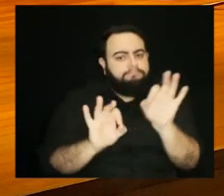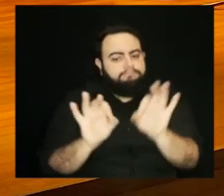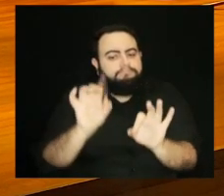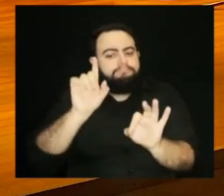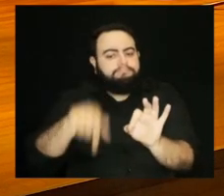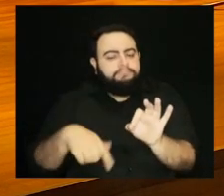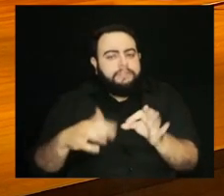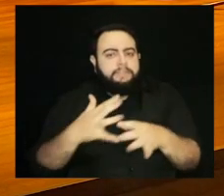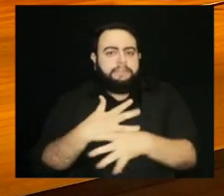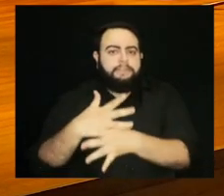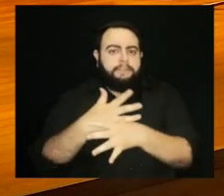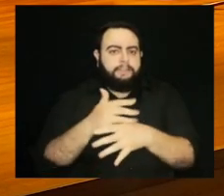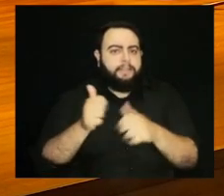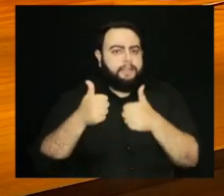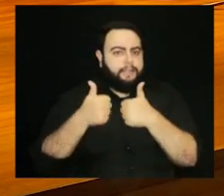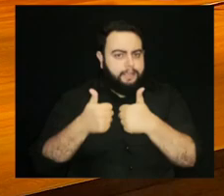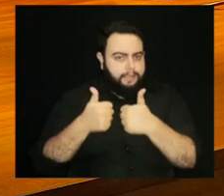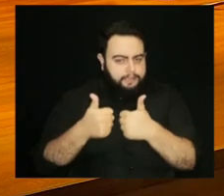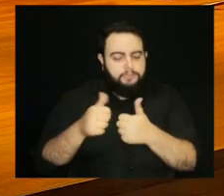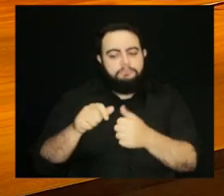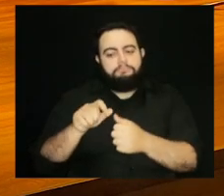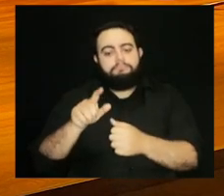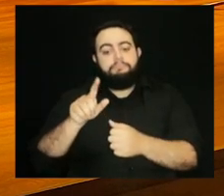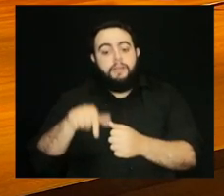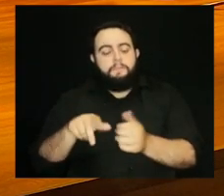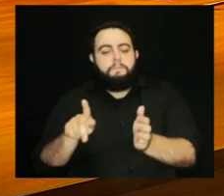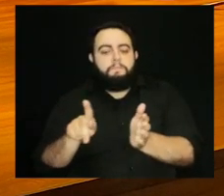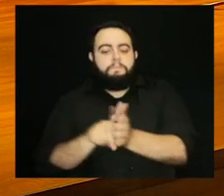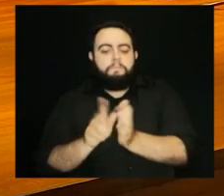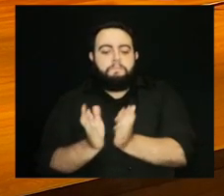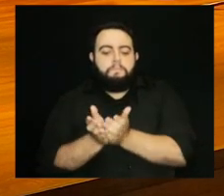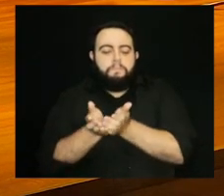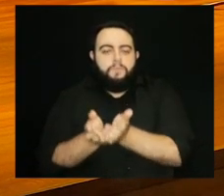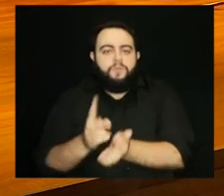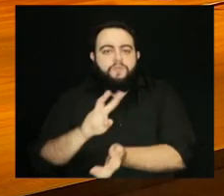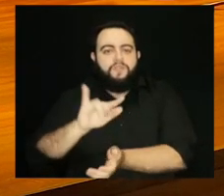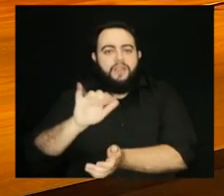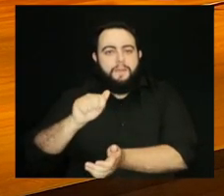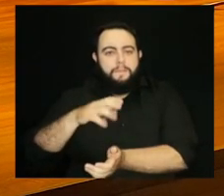primeiro como Porto de Viamão, pois Viamão era a capital e depois Porto Alegre vira uma cidade